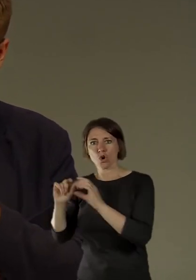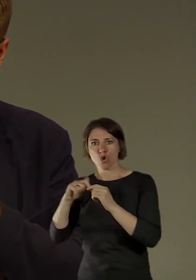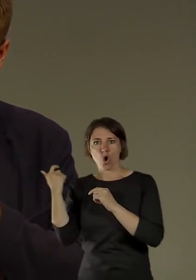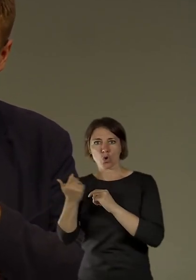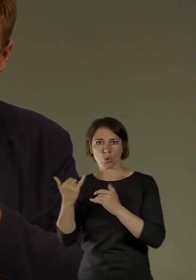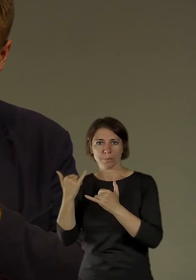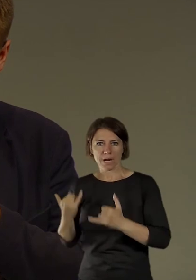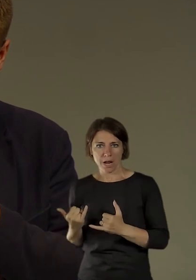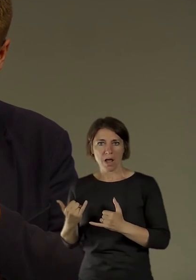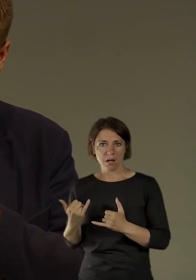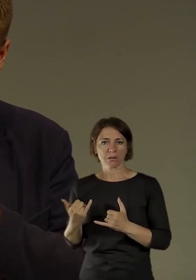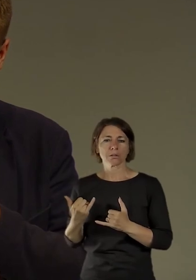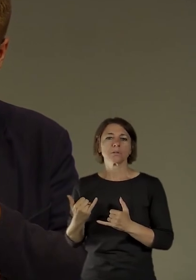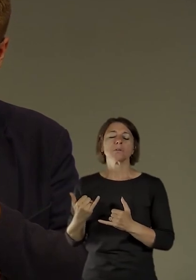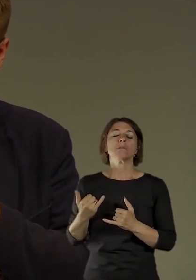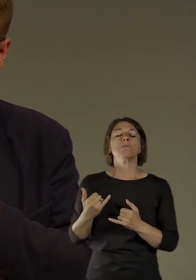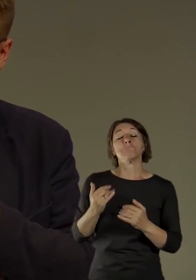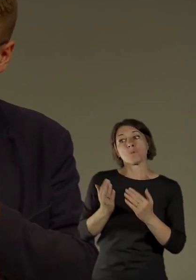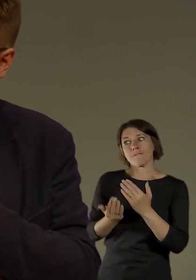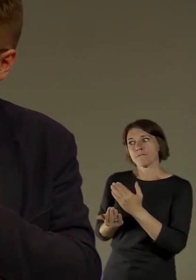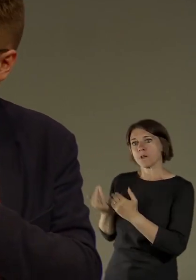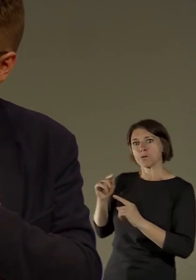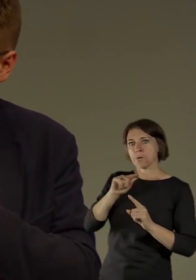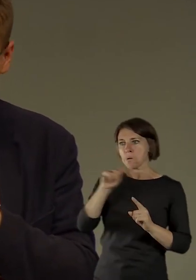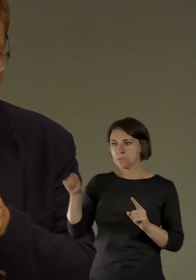území východně od nákladového nádraží, byla dokonce prodloužená až na Jarov.